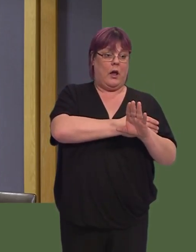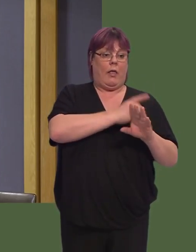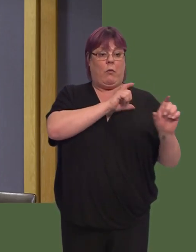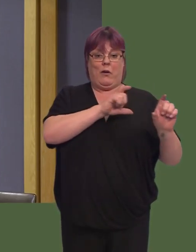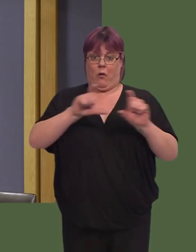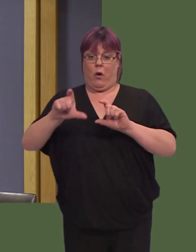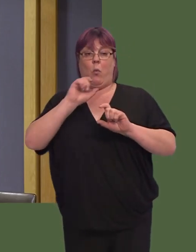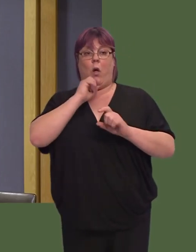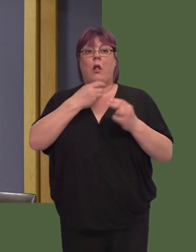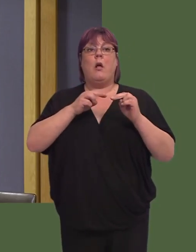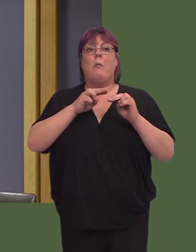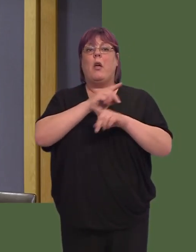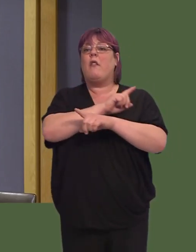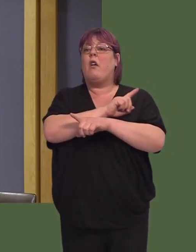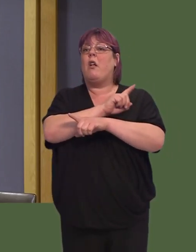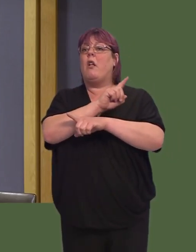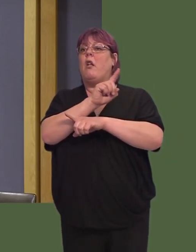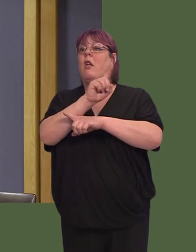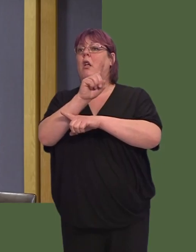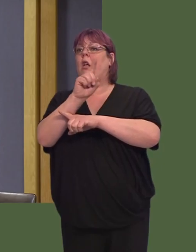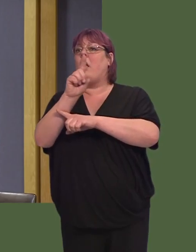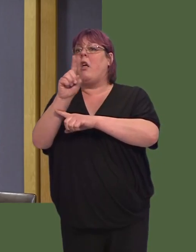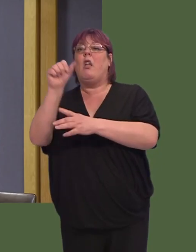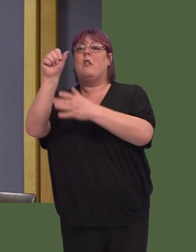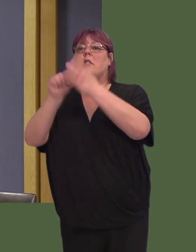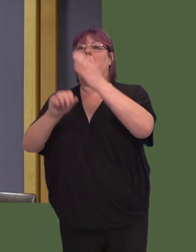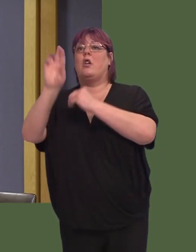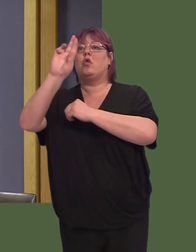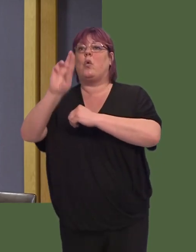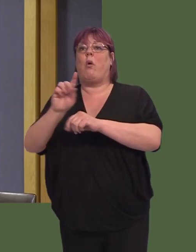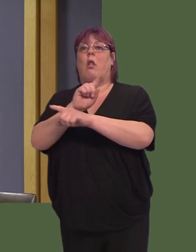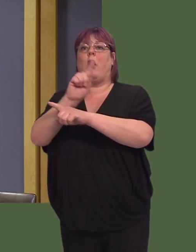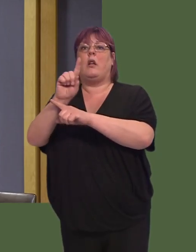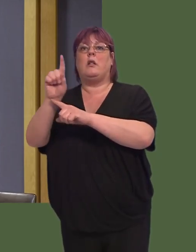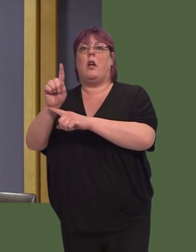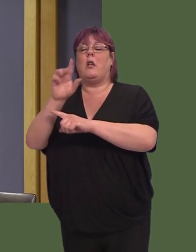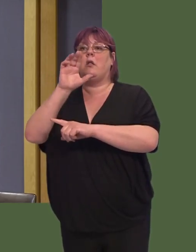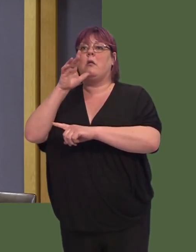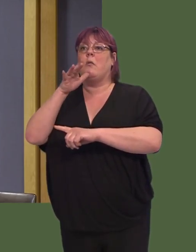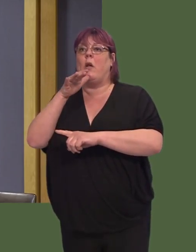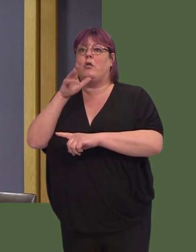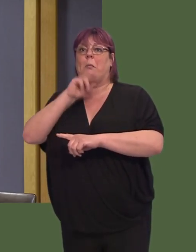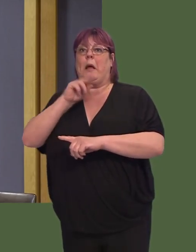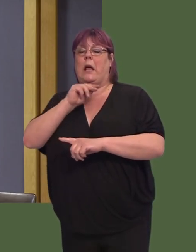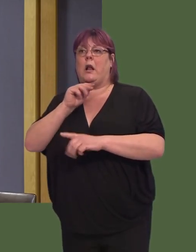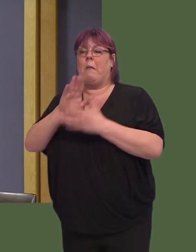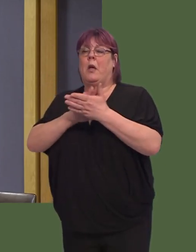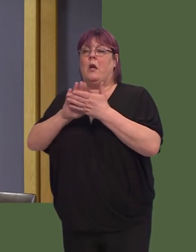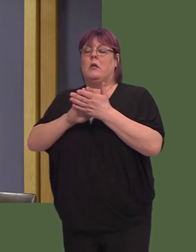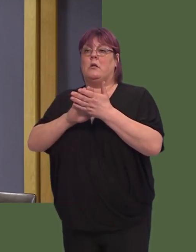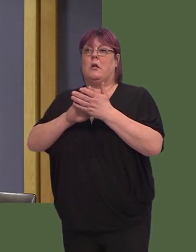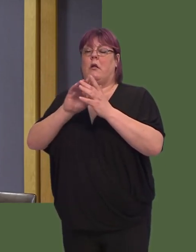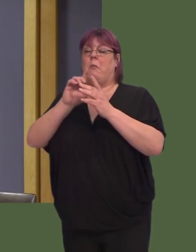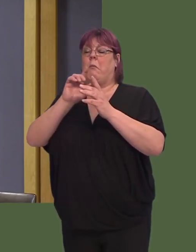Felly, a gaf i ofyn sut rydych chiín sicrhau y bydd pob plentyn yn cael mynediad i wasanaethau